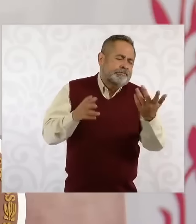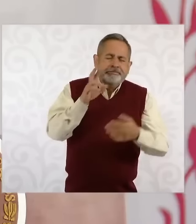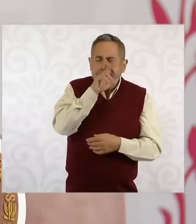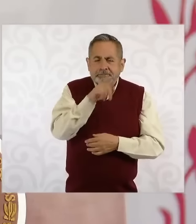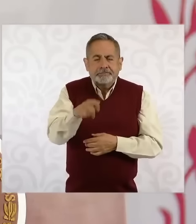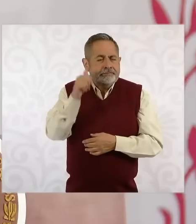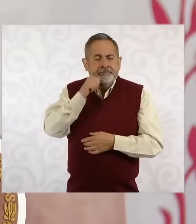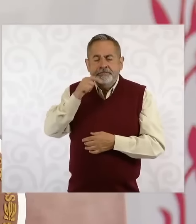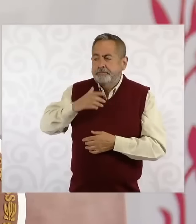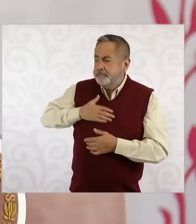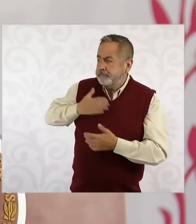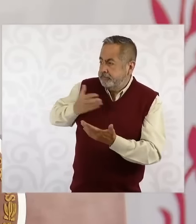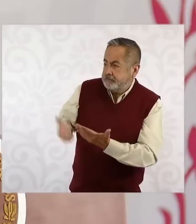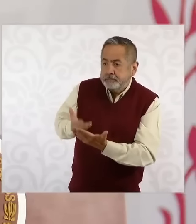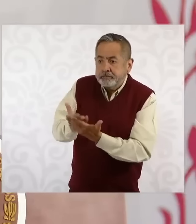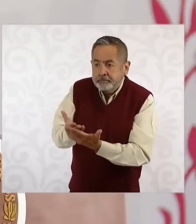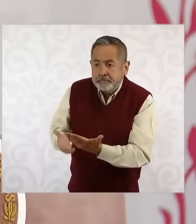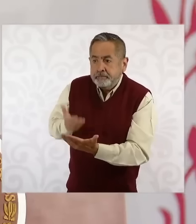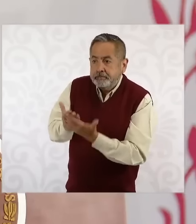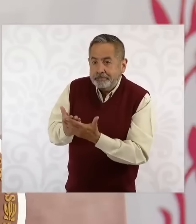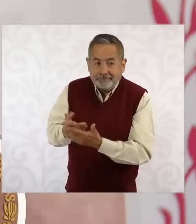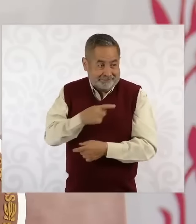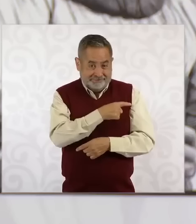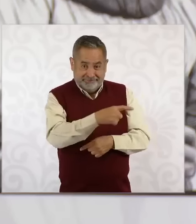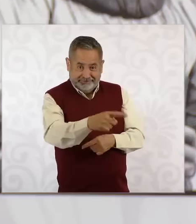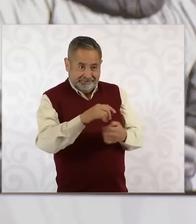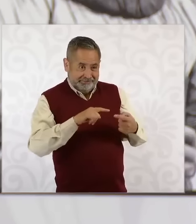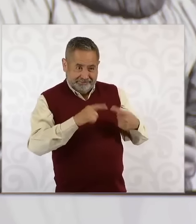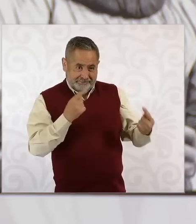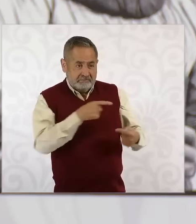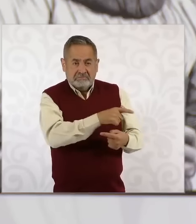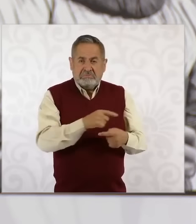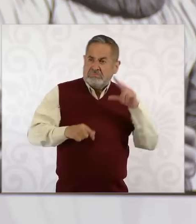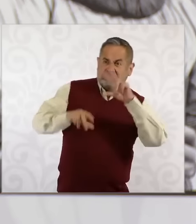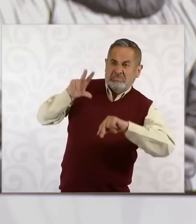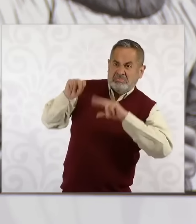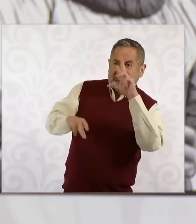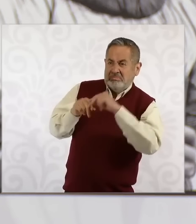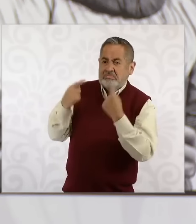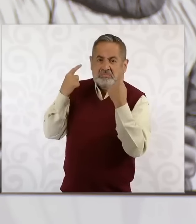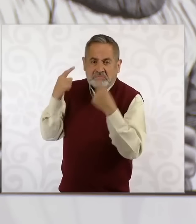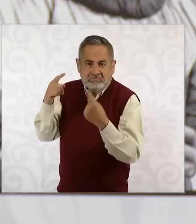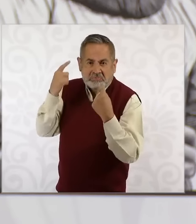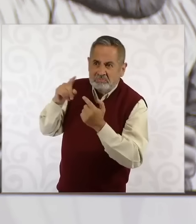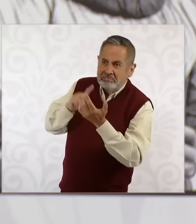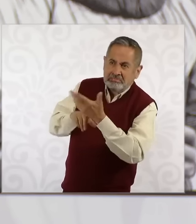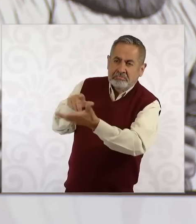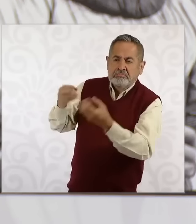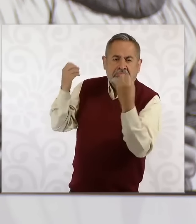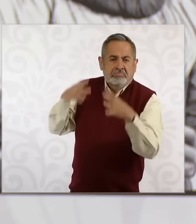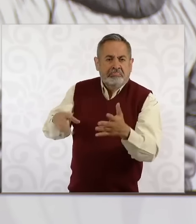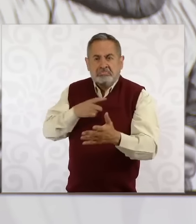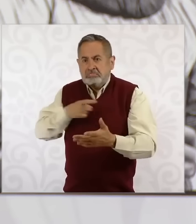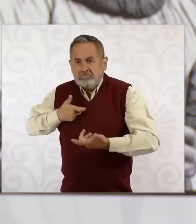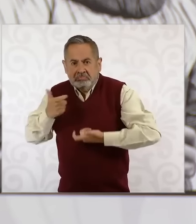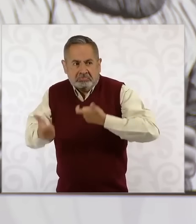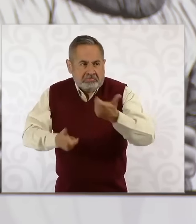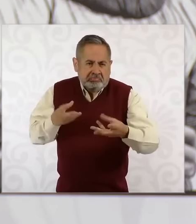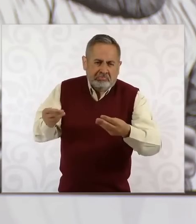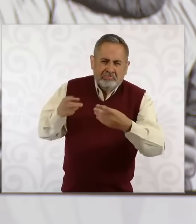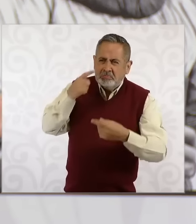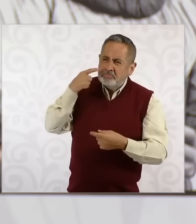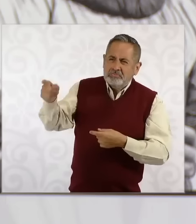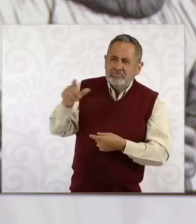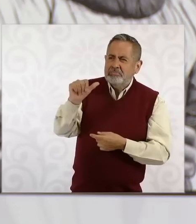que está mal, que queremos endeudar más al país, que queremos utilizar las Afores, que no se